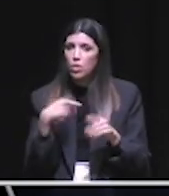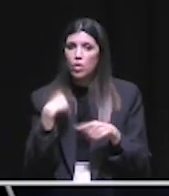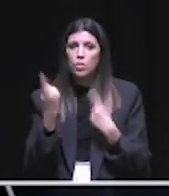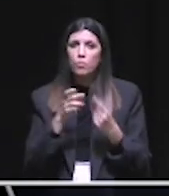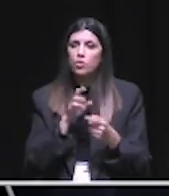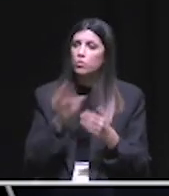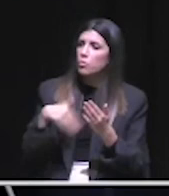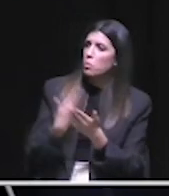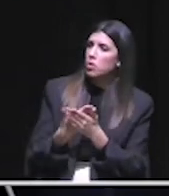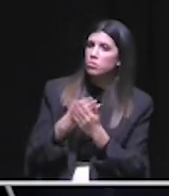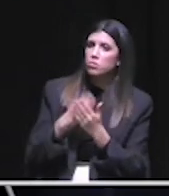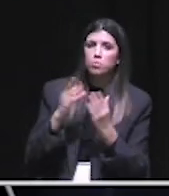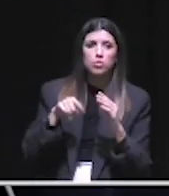e revela-se uma nulidade.